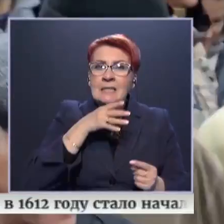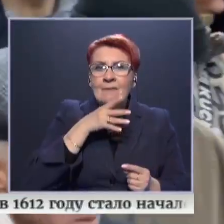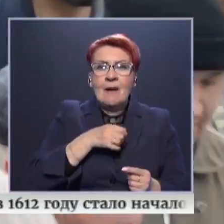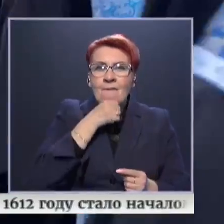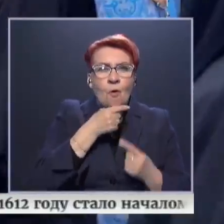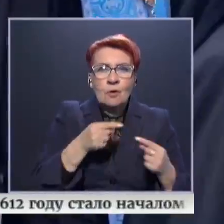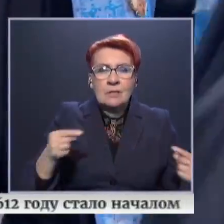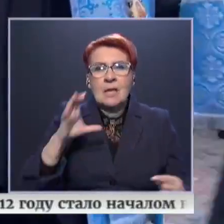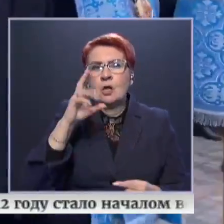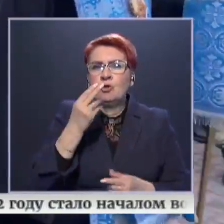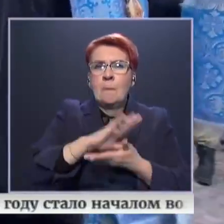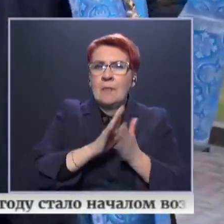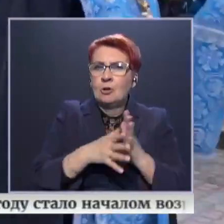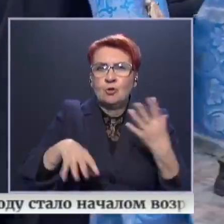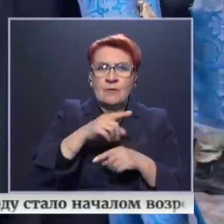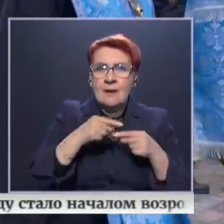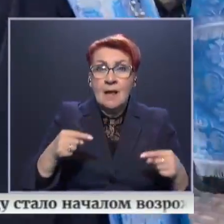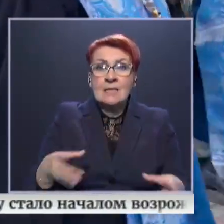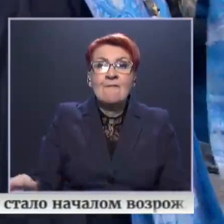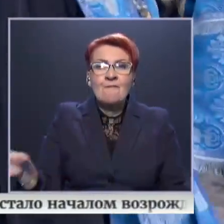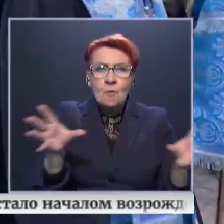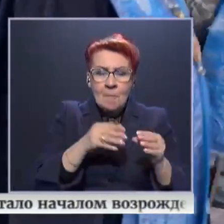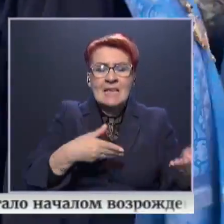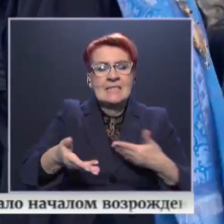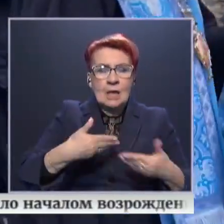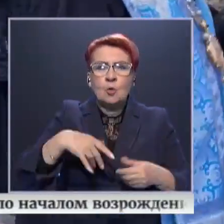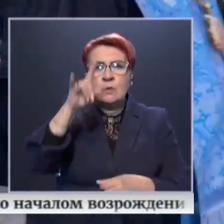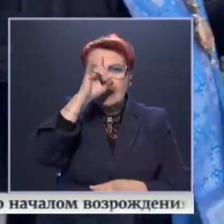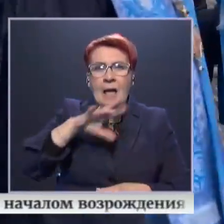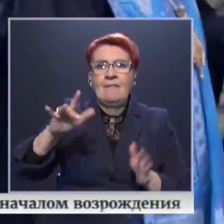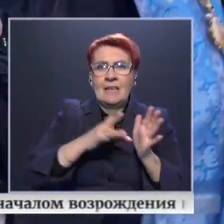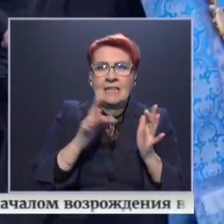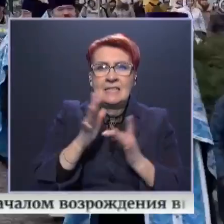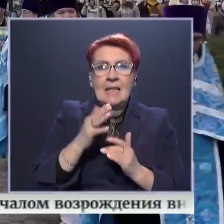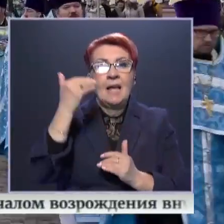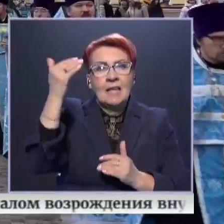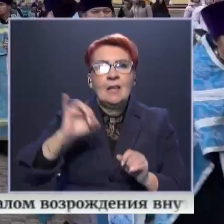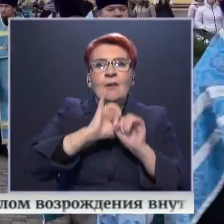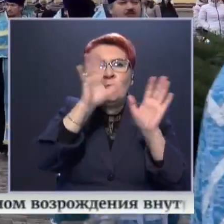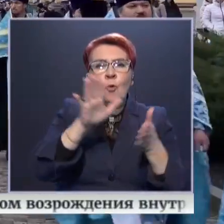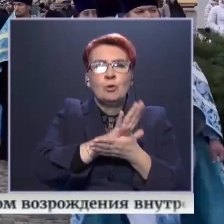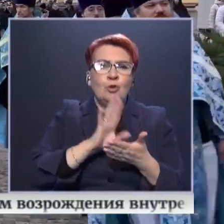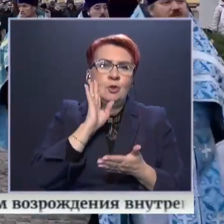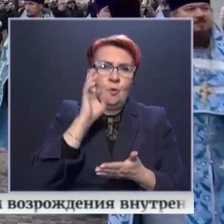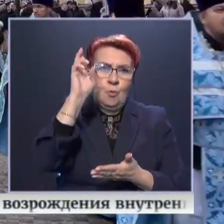социального положения вместе идут славить Христа и его пречистую матери на мой взгляд это и есть